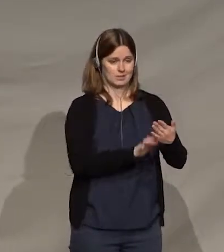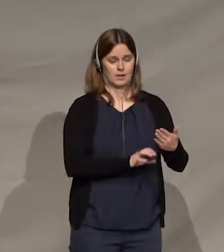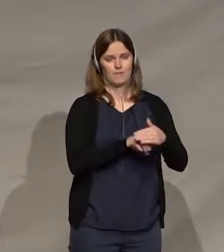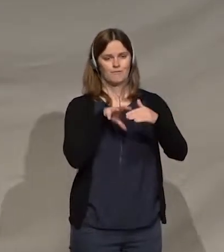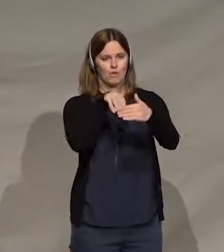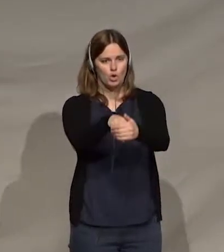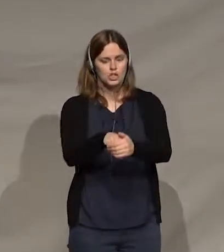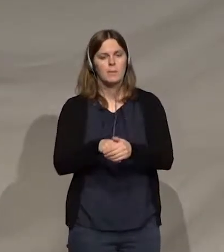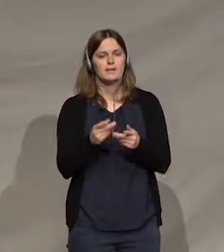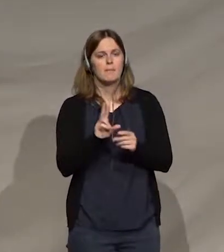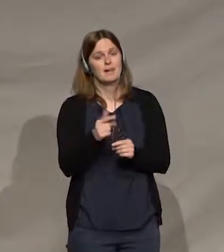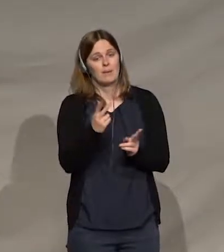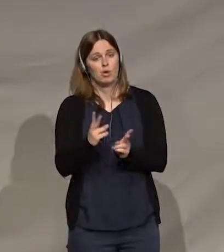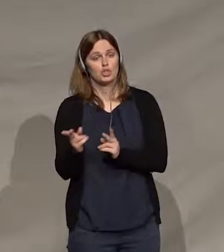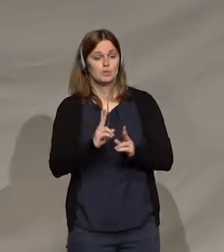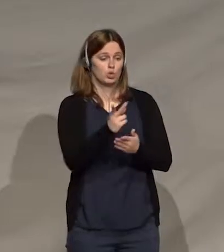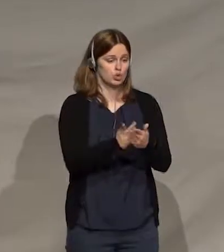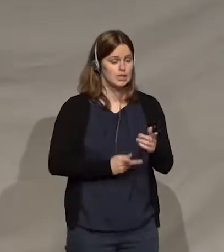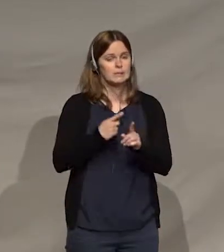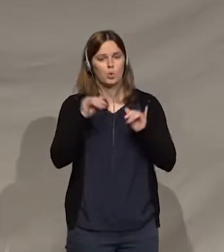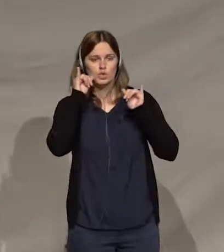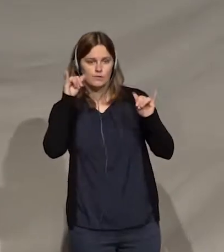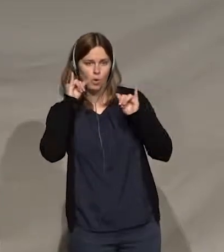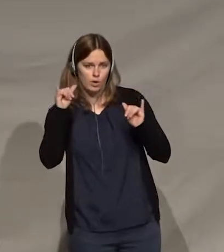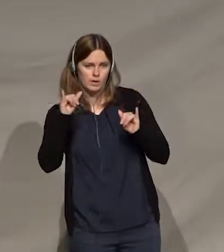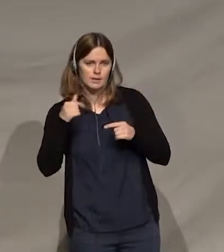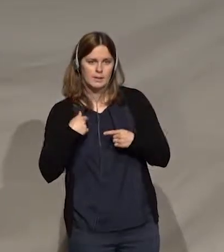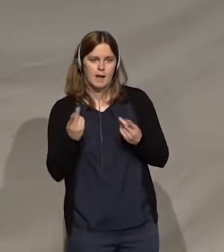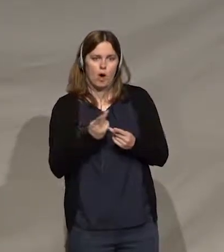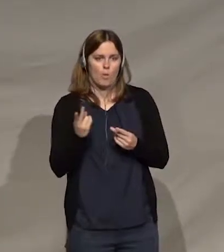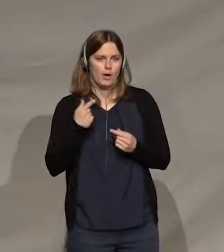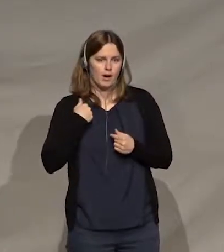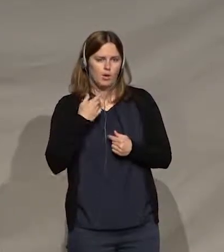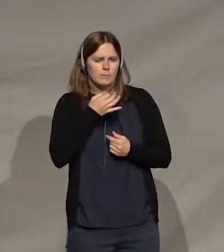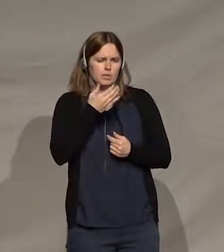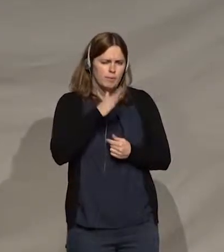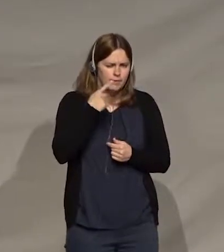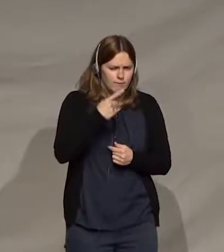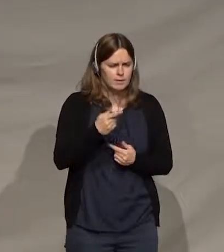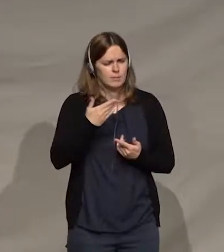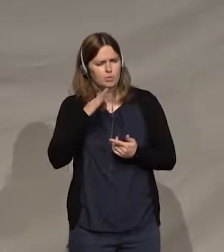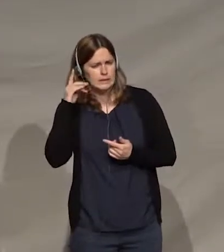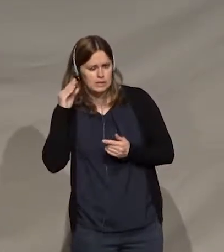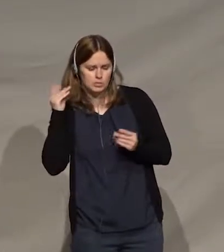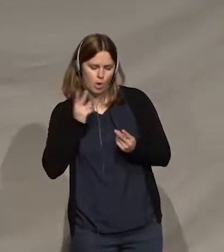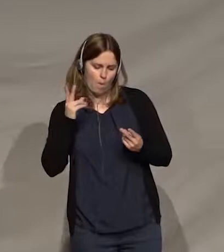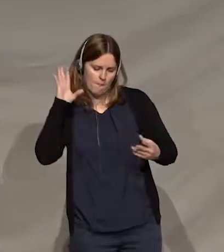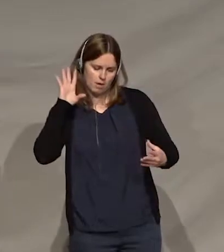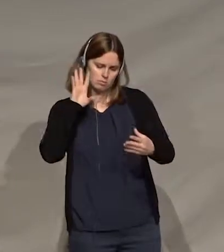kterékoliv z obou forem strukturovaných audioknih. Třetí pracovní postup můžete použít pro převod vašich dokumentů do adaptabilních ebooků.